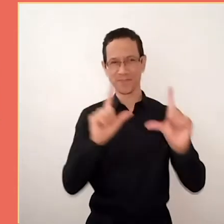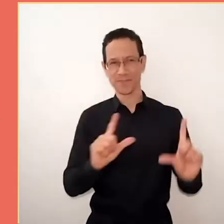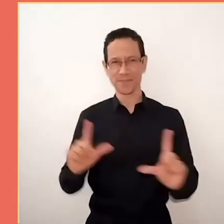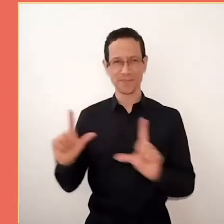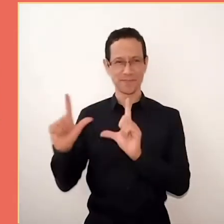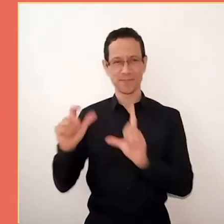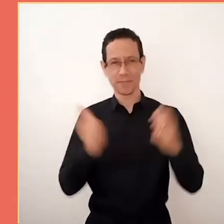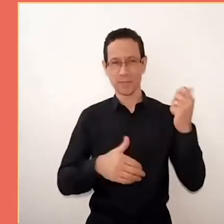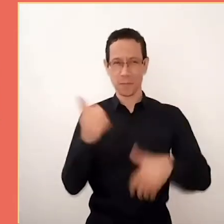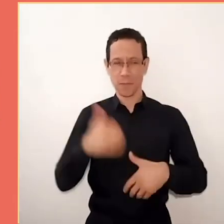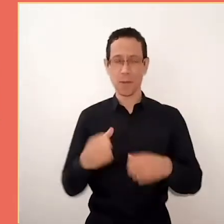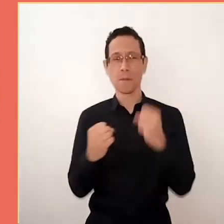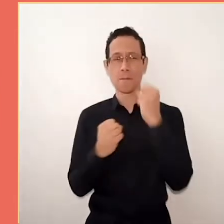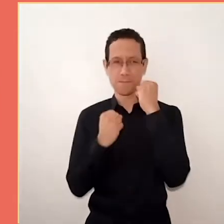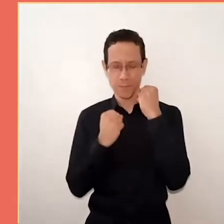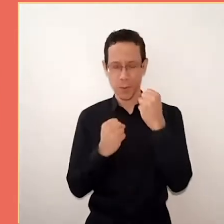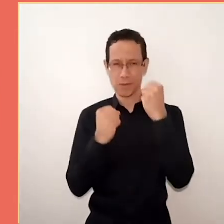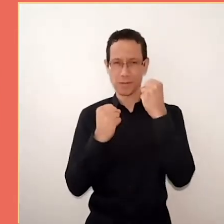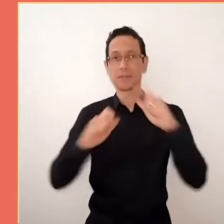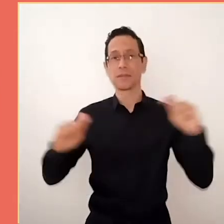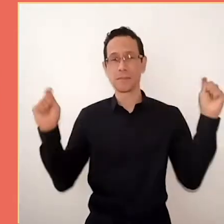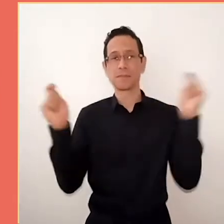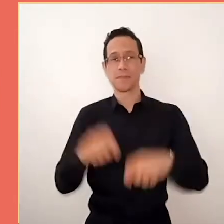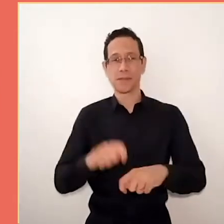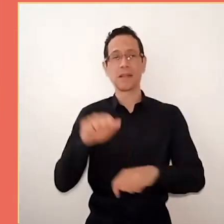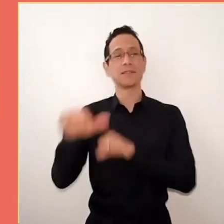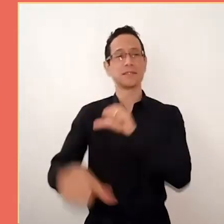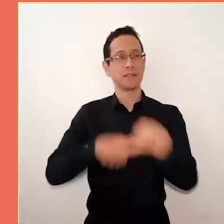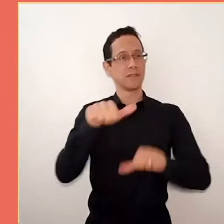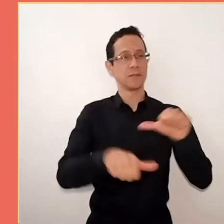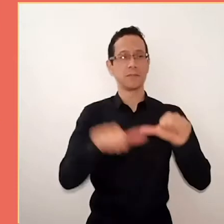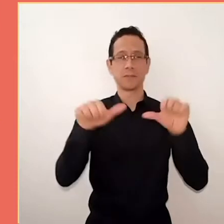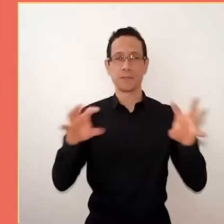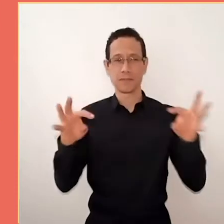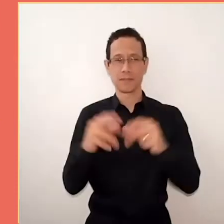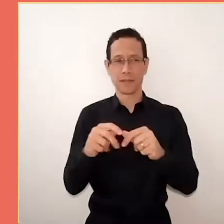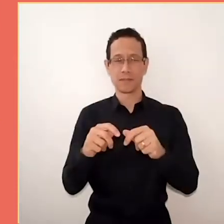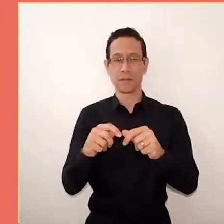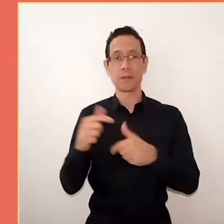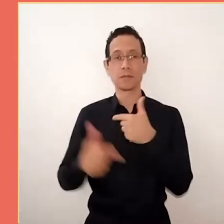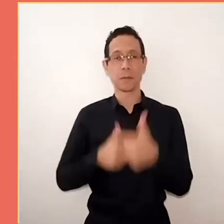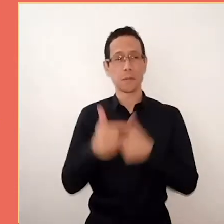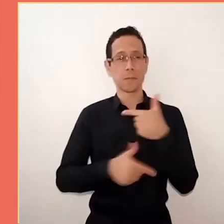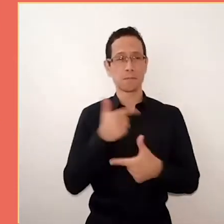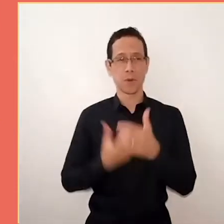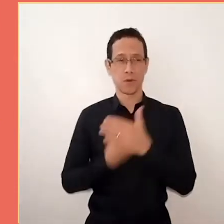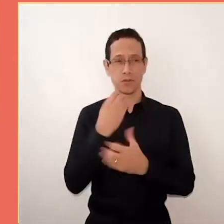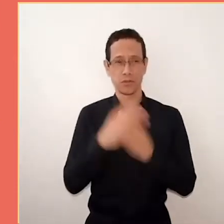como potência, como capacidade de transformação tremendas. Em seus trabalhos e suas criações, sua arte,